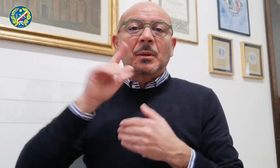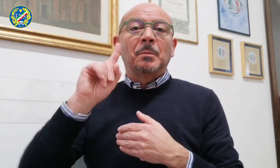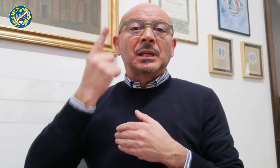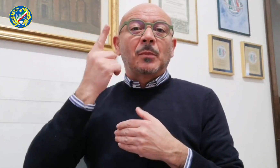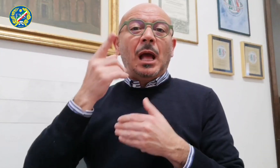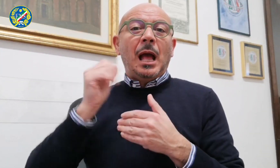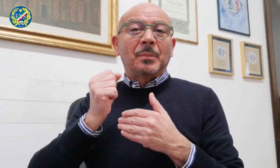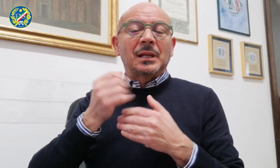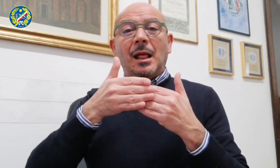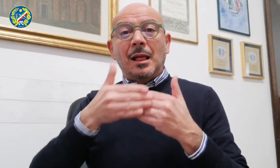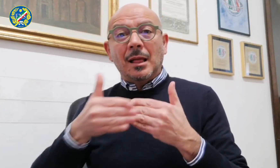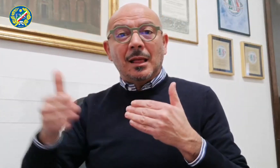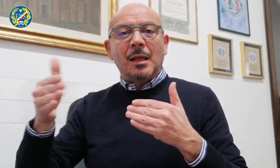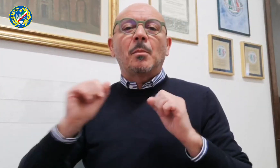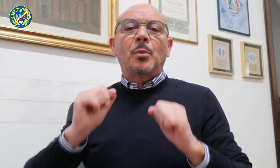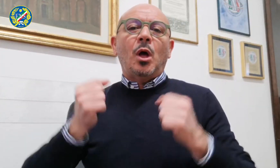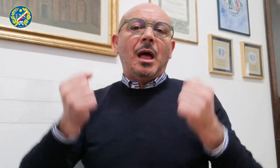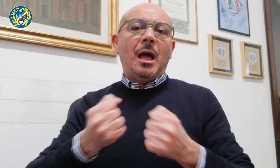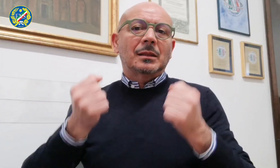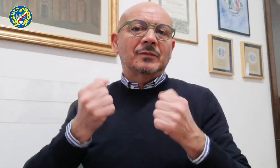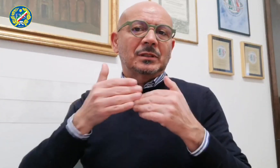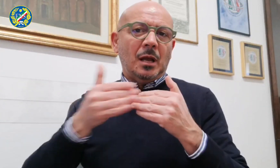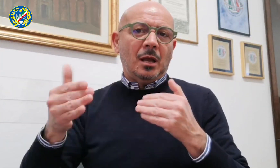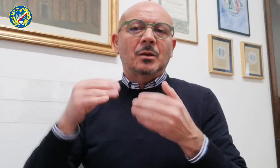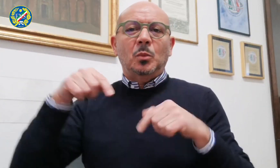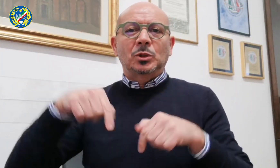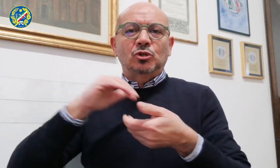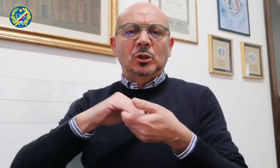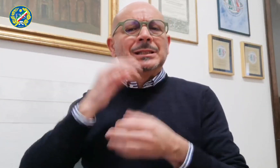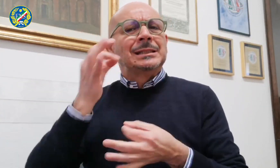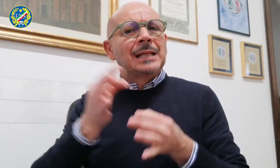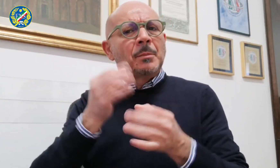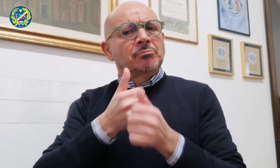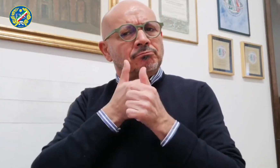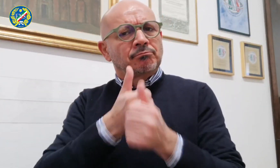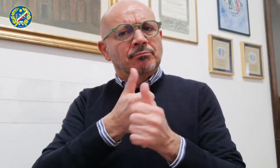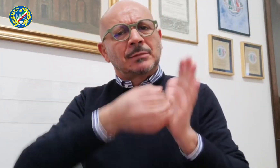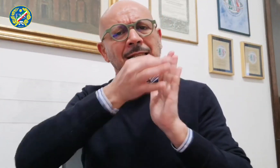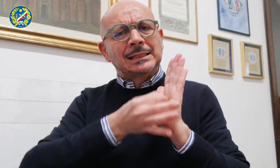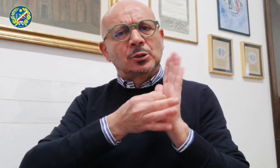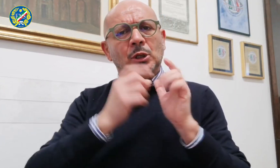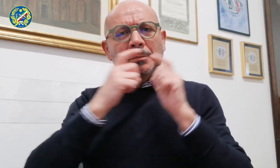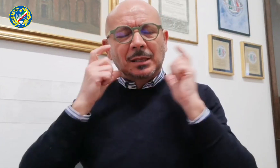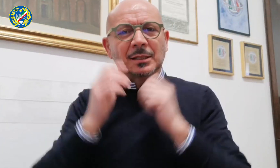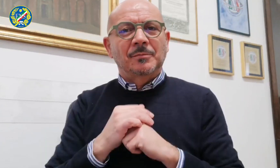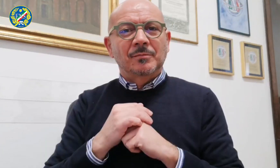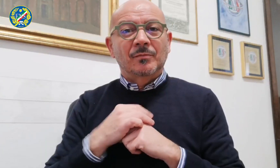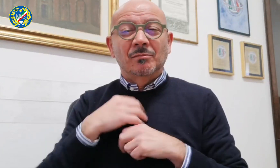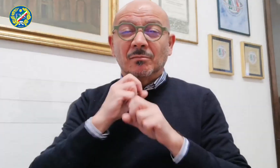Dal 1 aprile in poi è possibile fare attività qui al circolo sempre seguendo le disposizioni e indossando la mascherina.